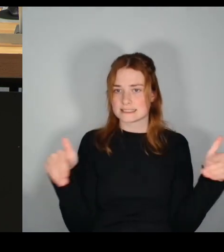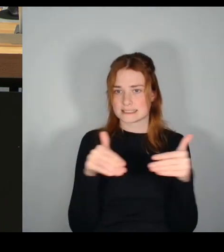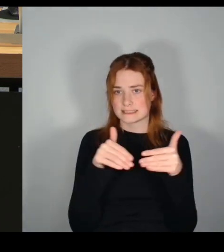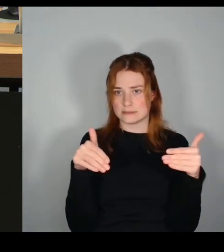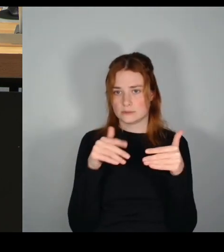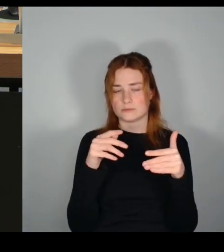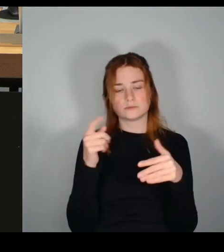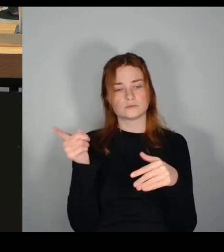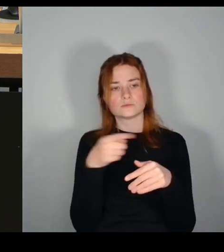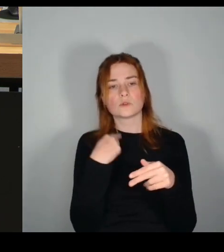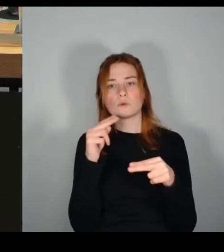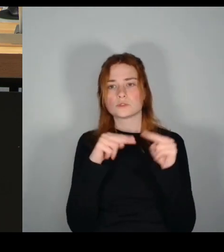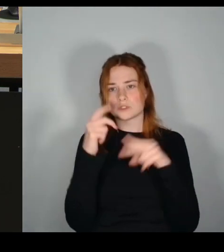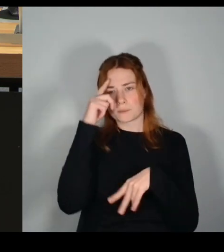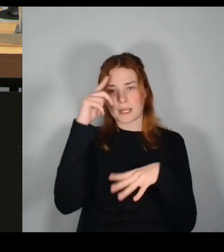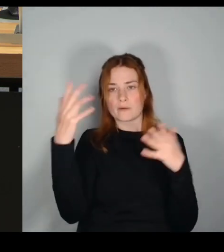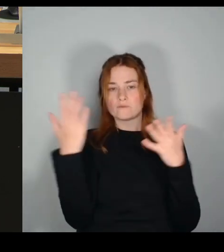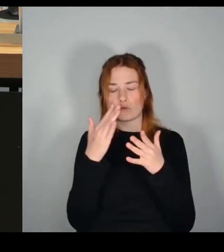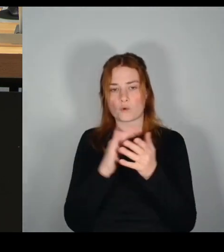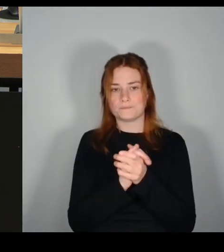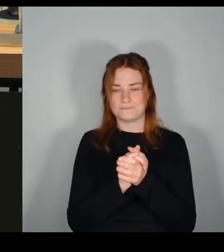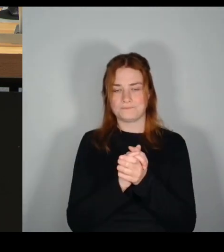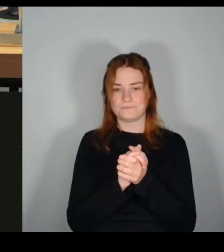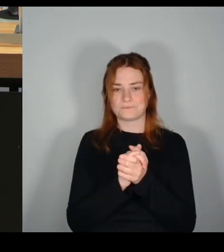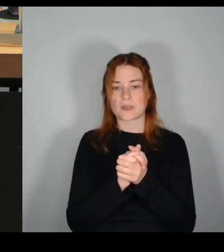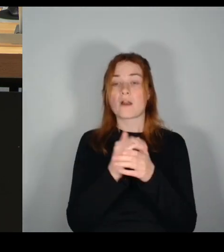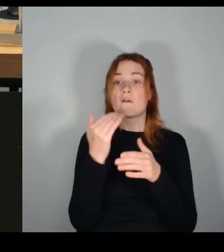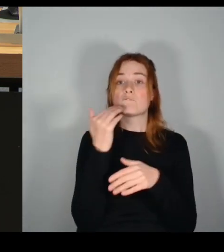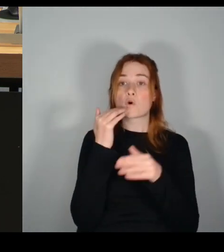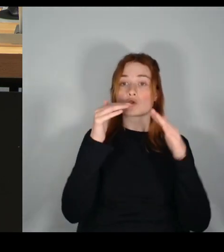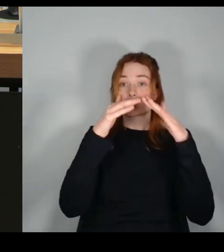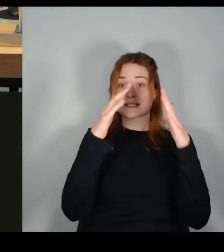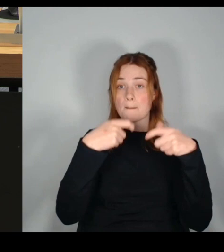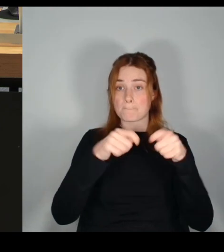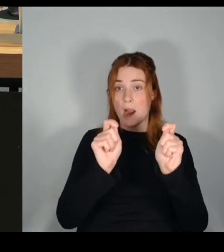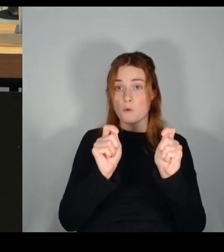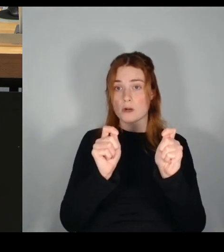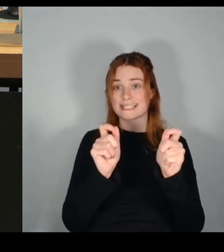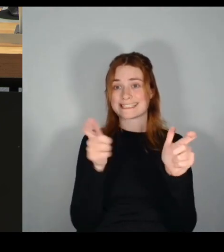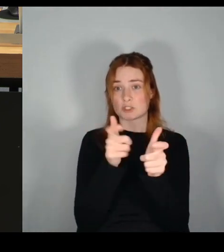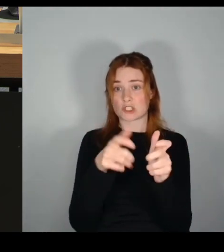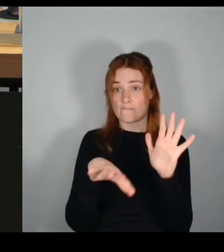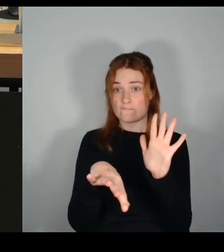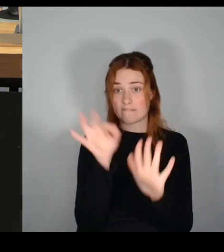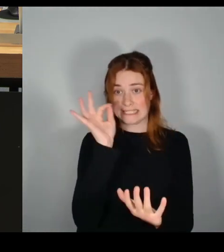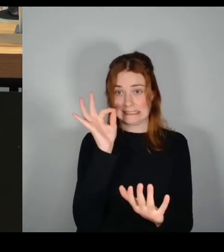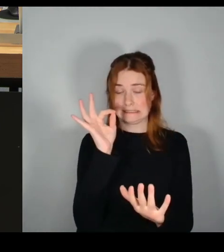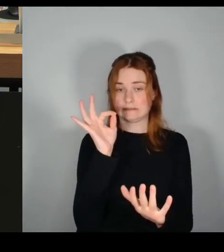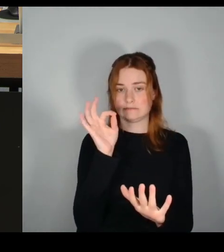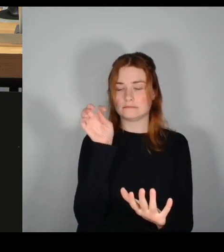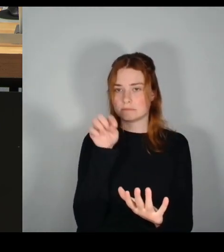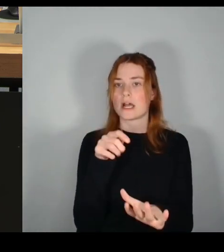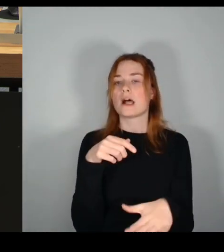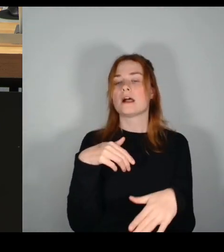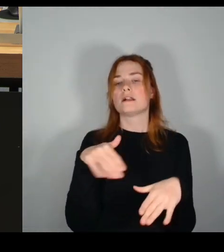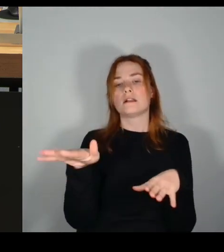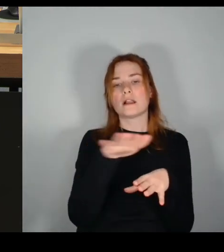eine Wohnungsbaugenossenschaft findet mit der im Land Berlin bekannten Wohnungsbauförderung Genossenschaftsförderung, die wir